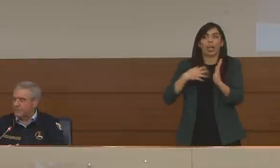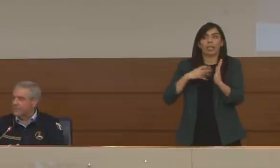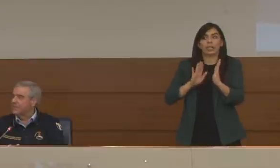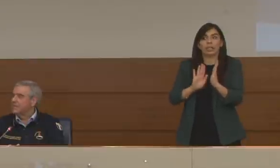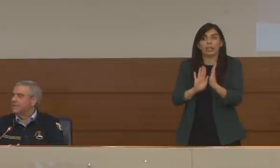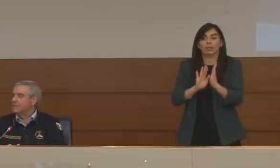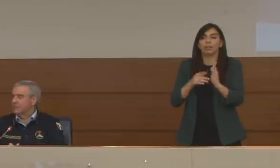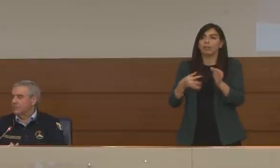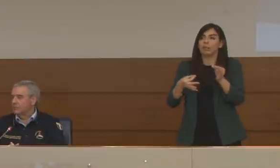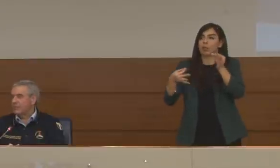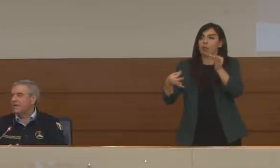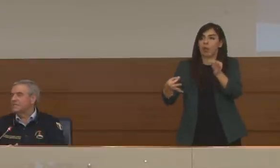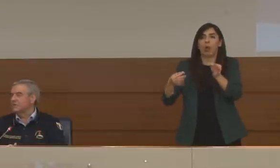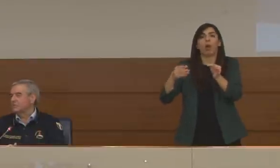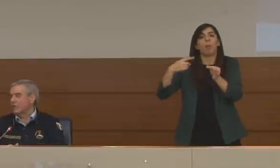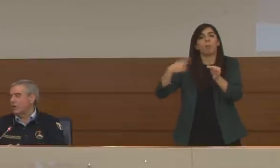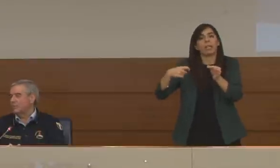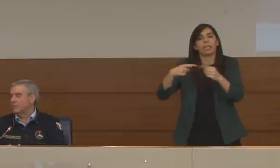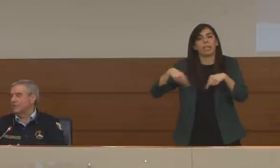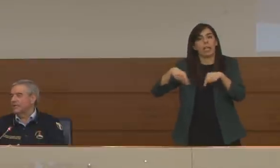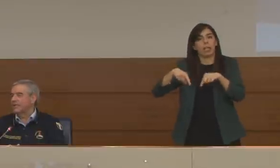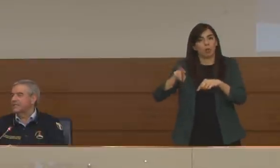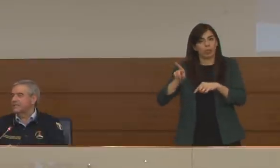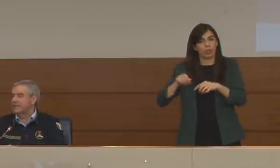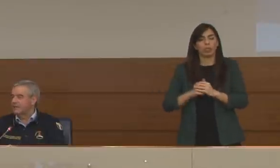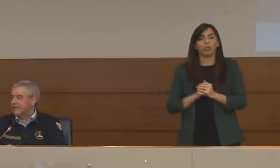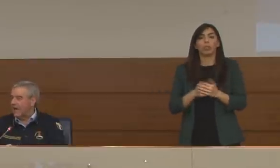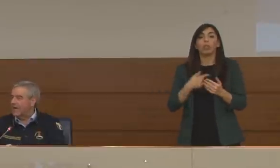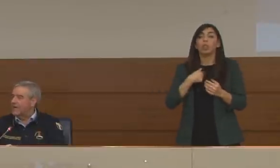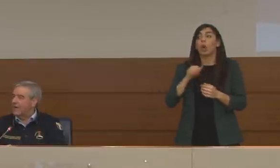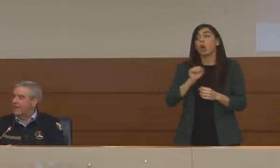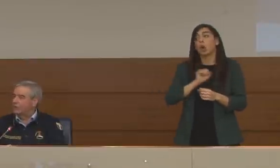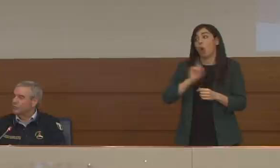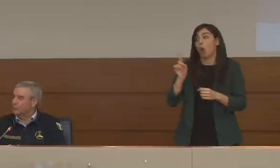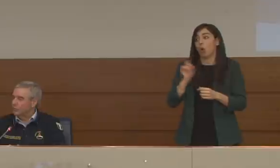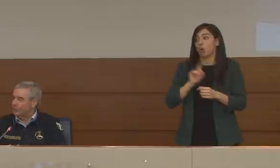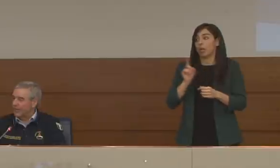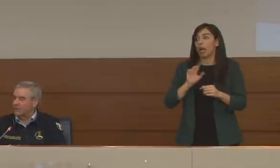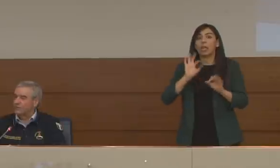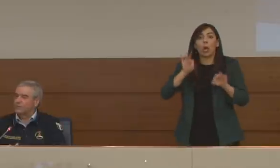dei Ministri. Non penso proprio che si arriverà all'ultimo momento.